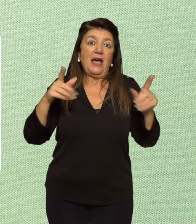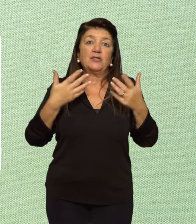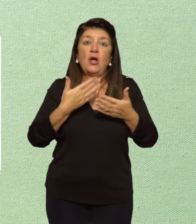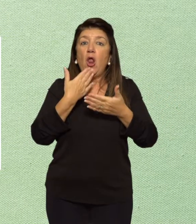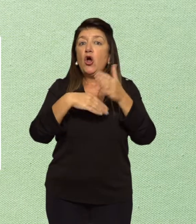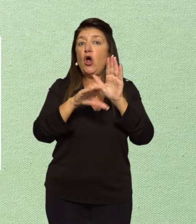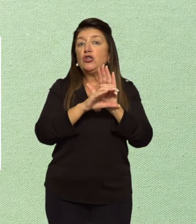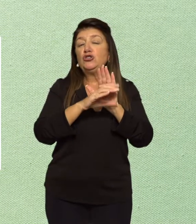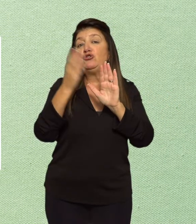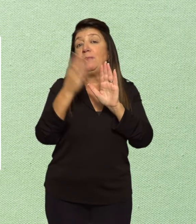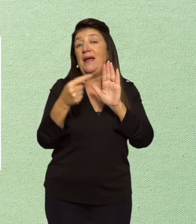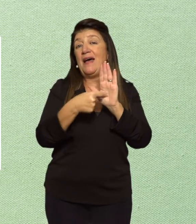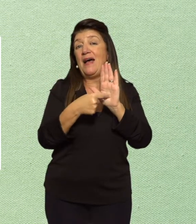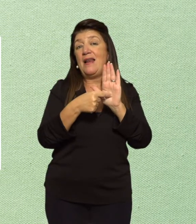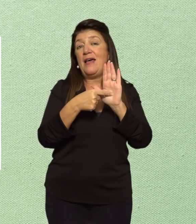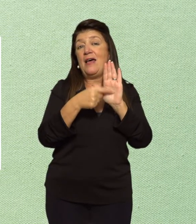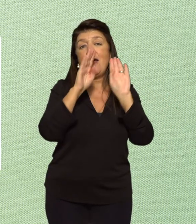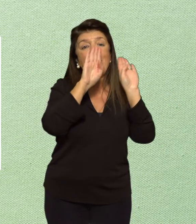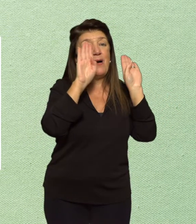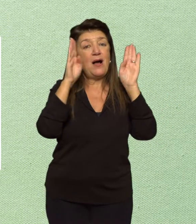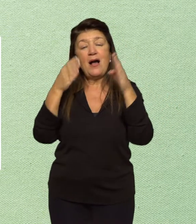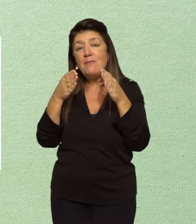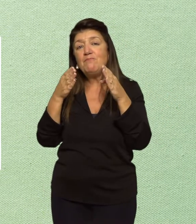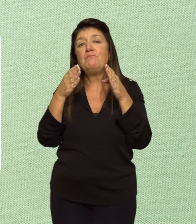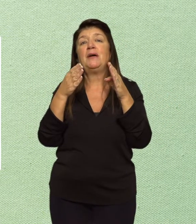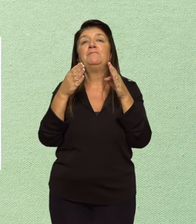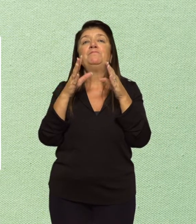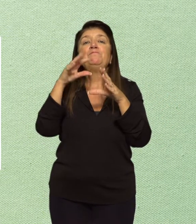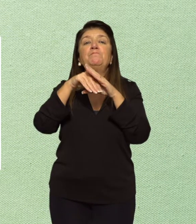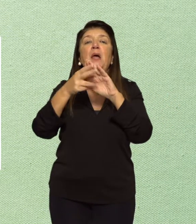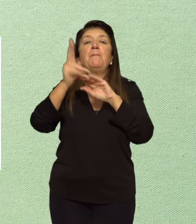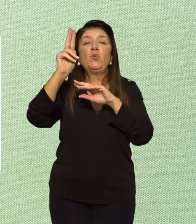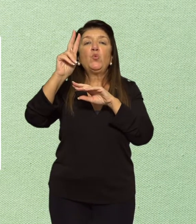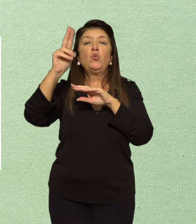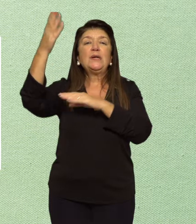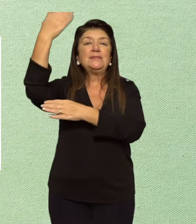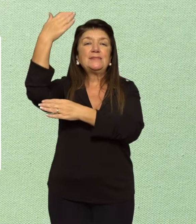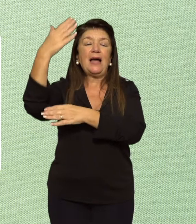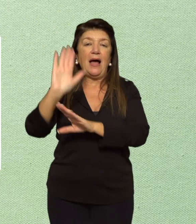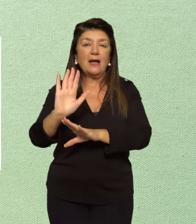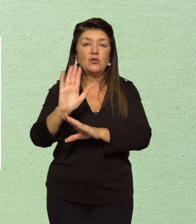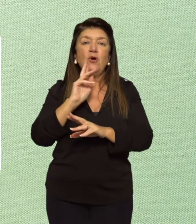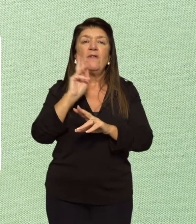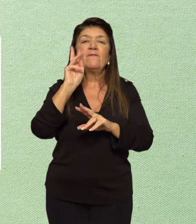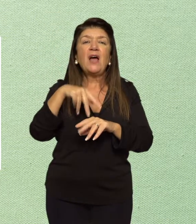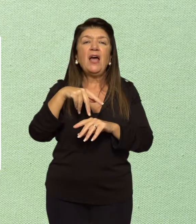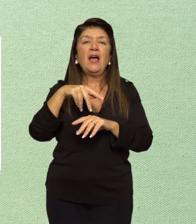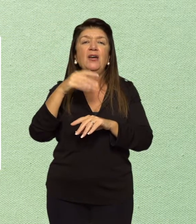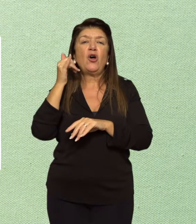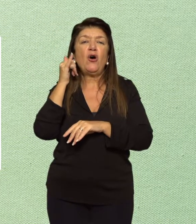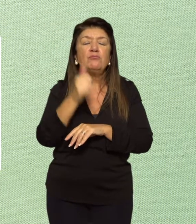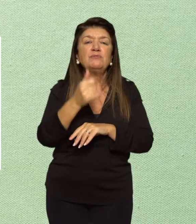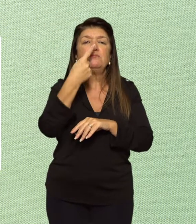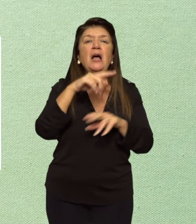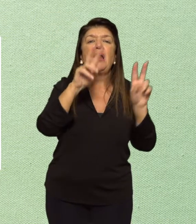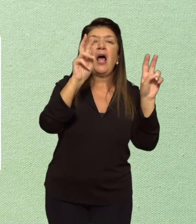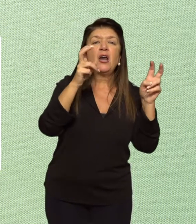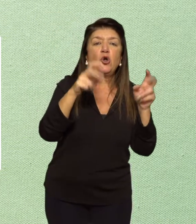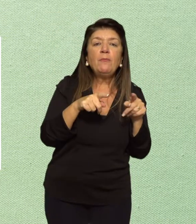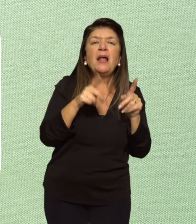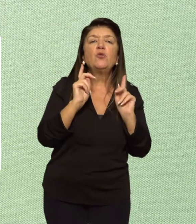sulla figura dello Stato. Il codice divide i reati per argomenti, parte da quelli più importanti tra